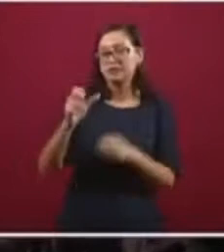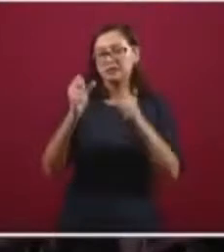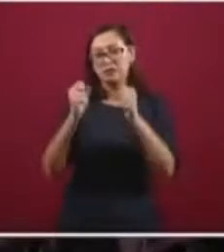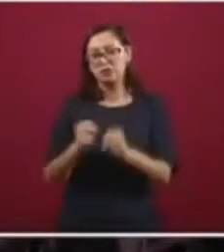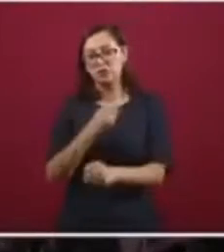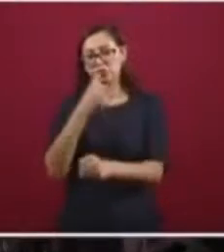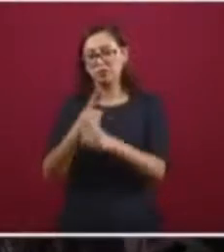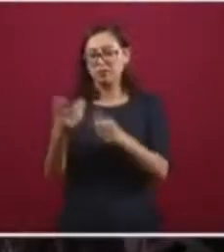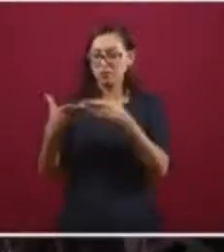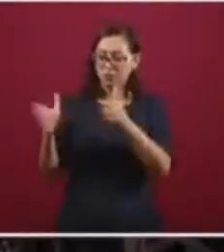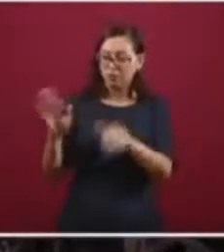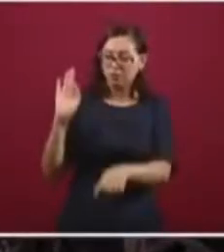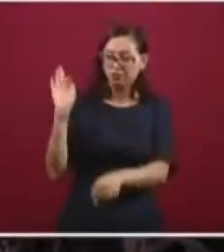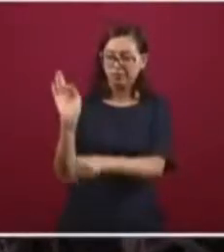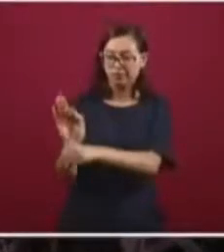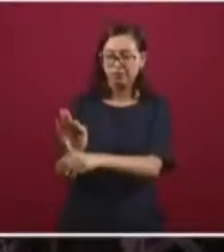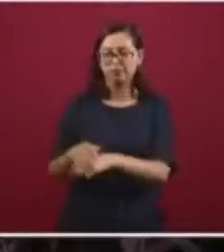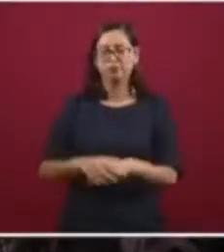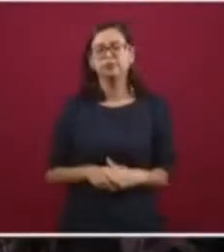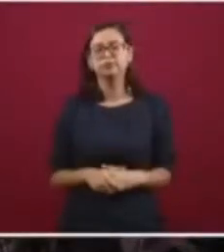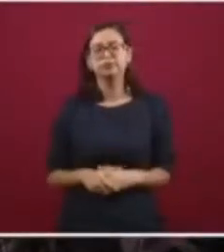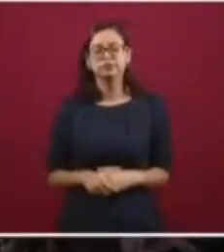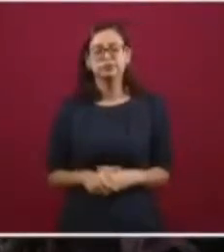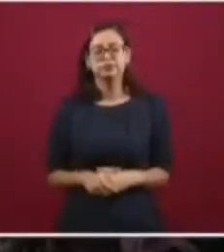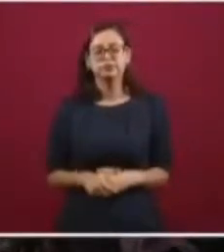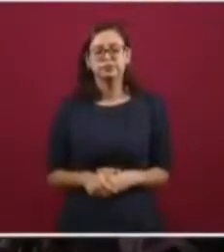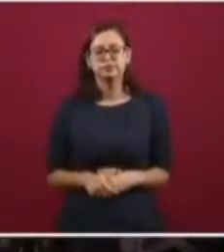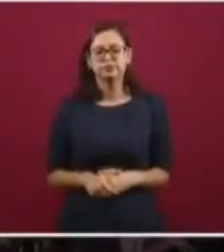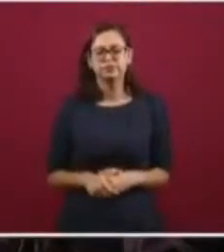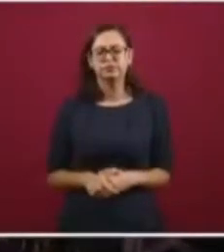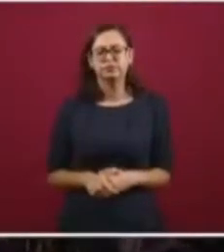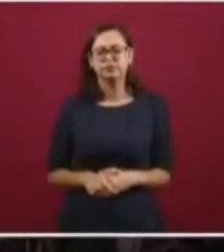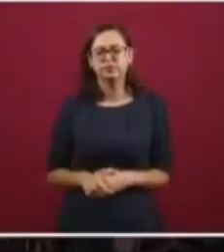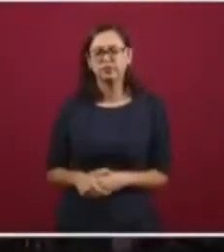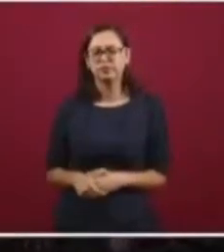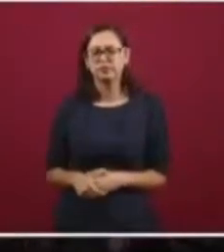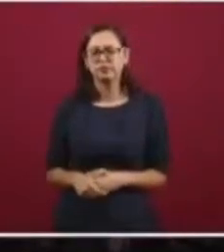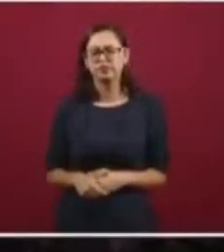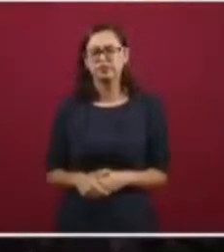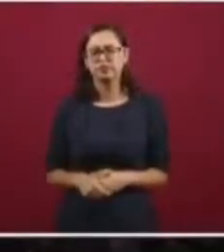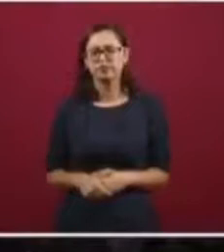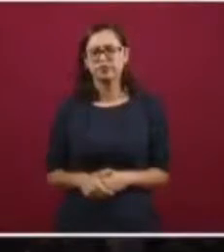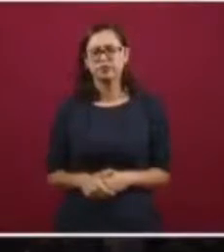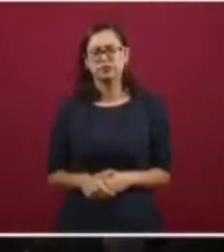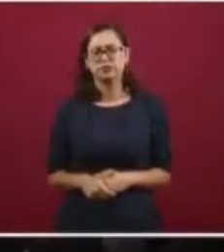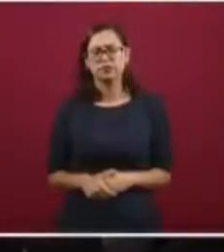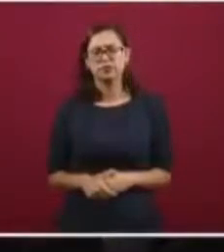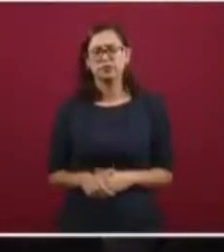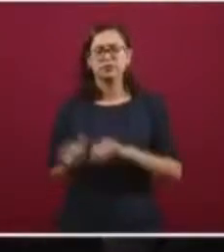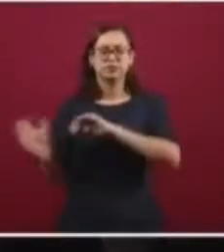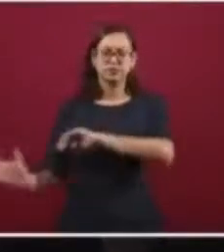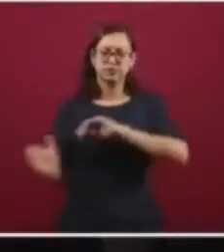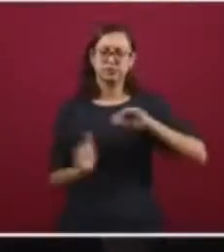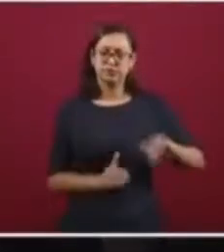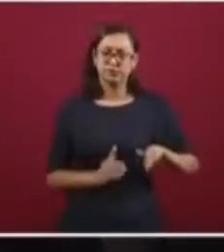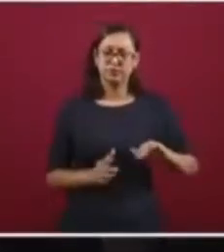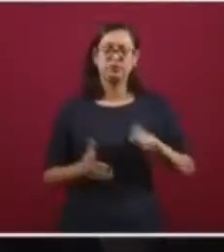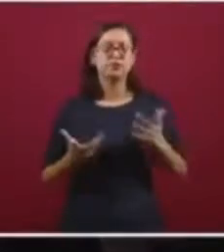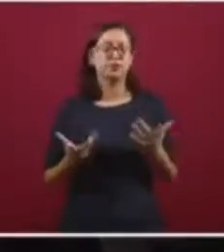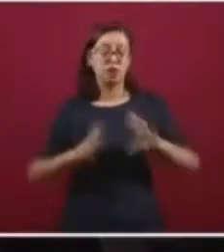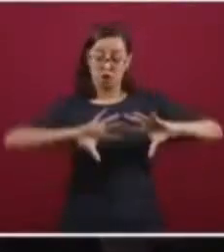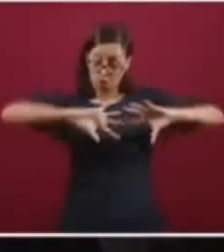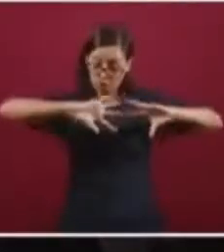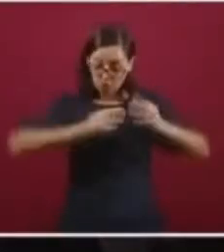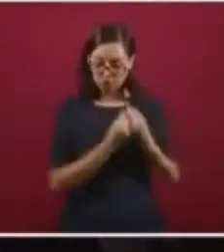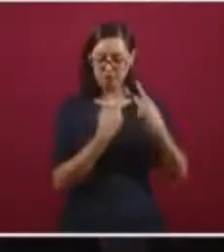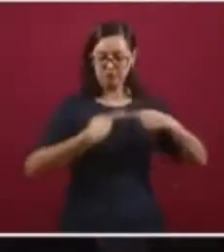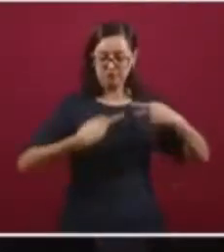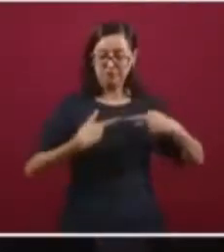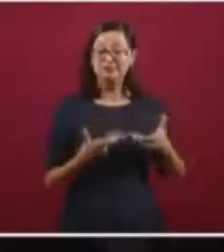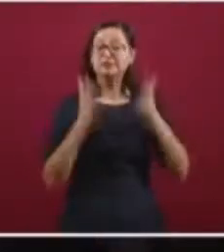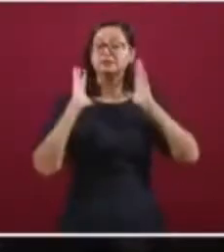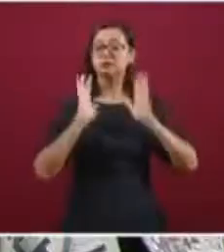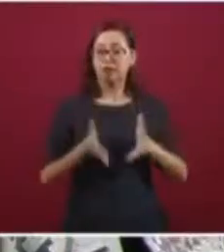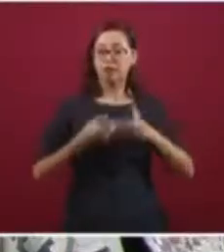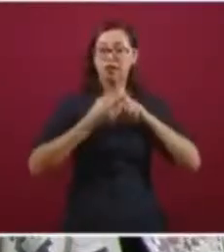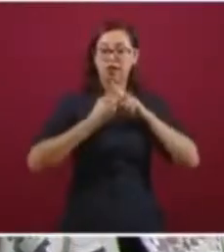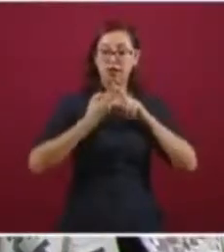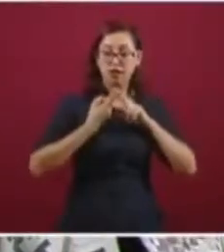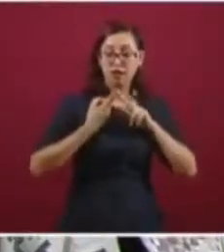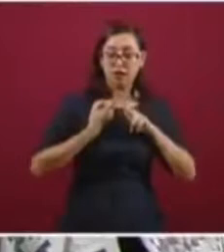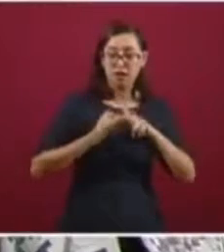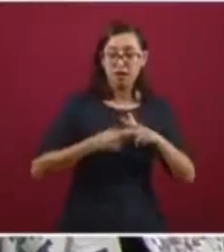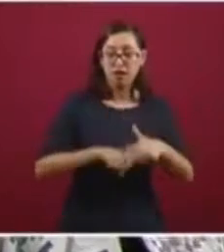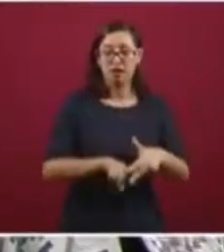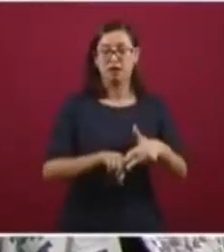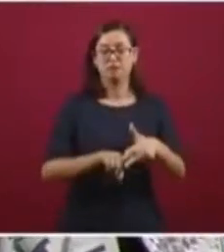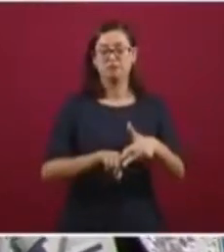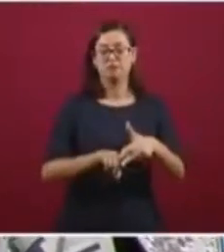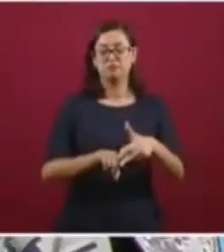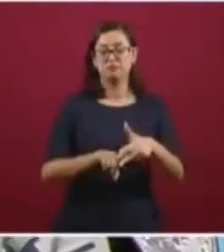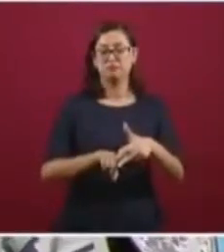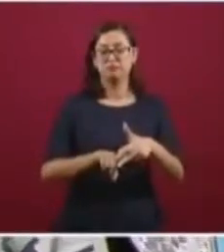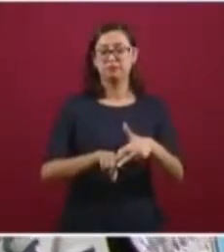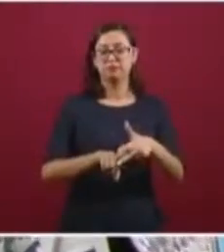Ya hablando del despliegue, del total que actualmente ya está como Guardia Nacional